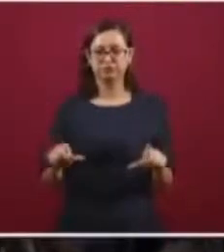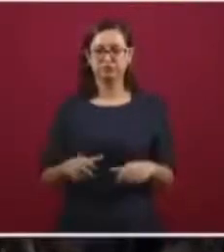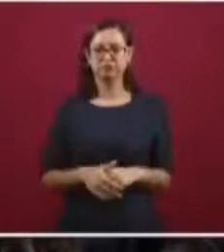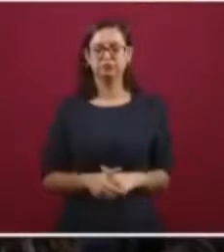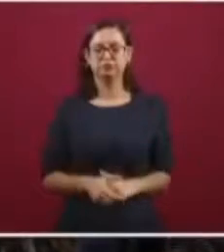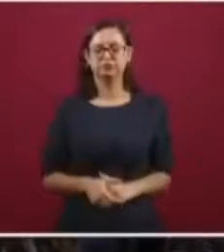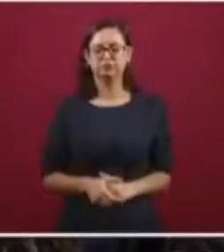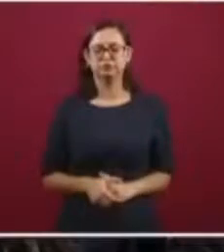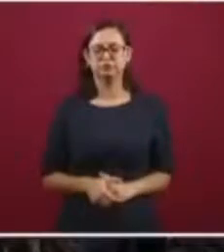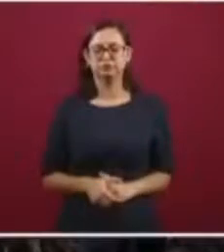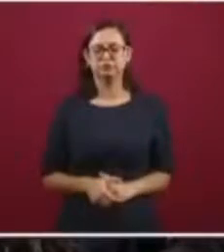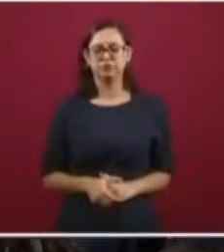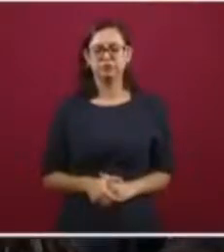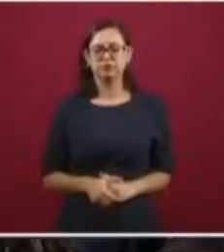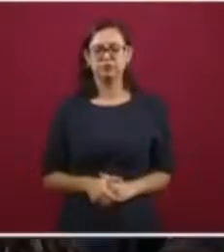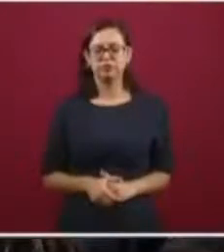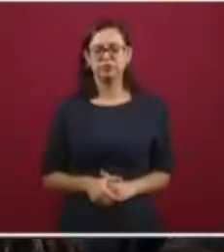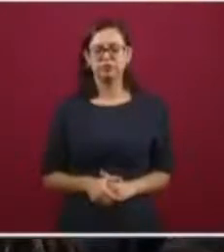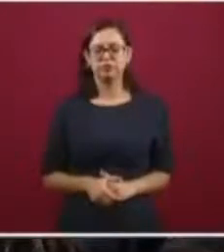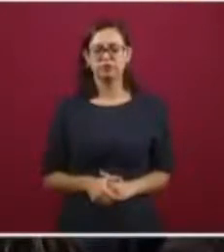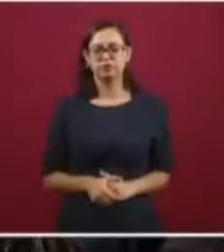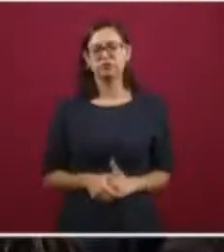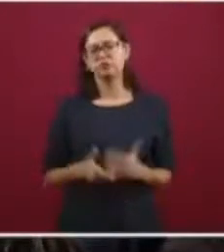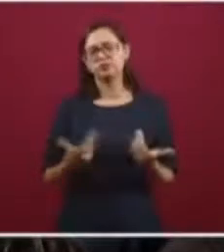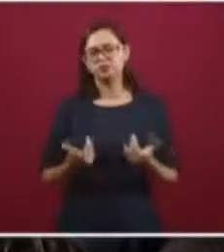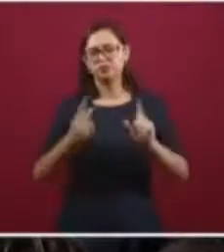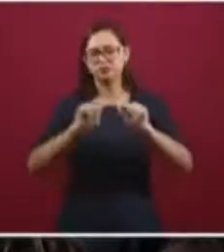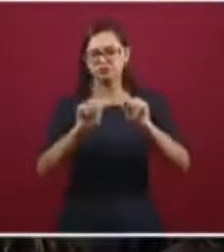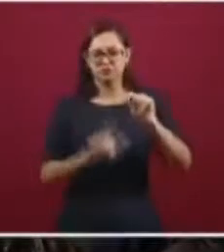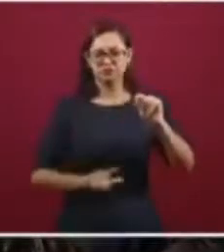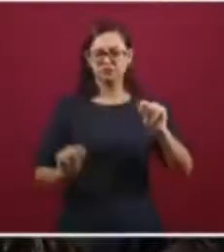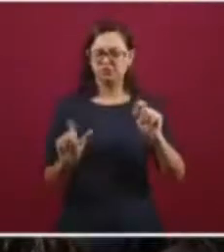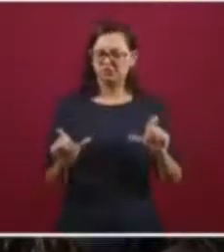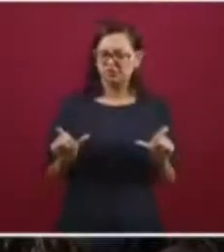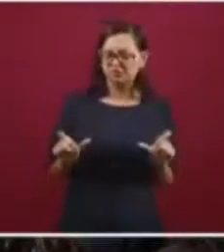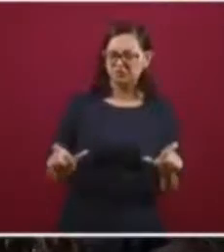Partimos de que la Guardia Nacional es una institución de seguridad pública de carácter